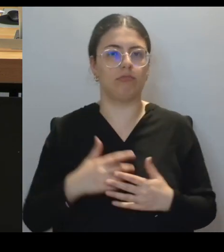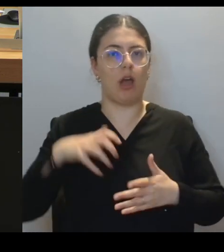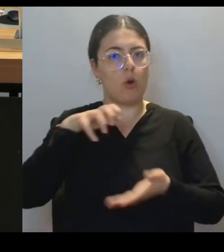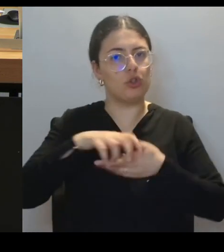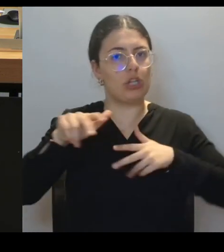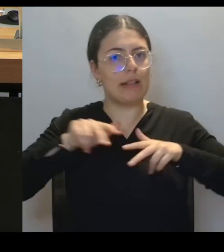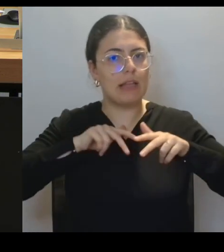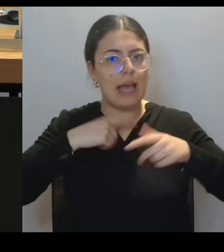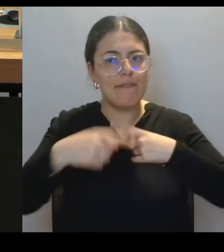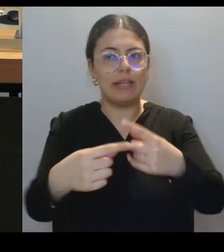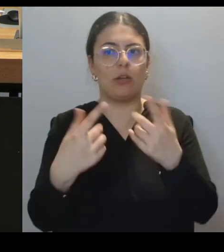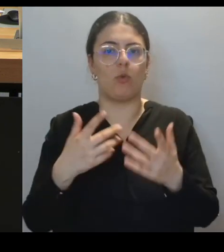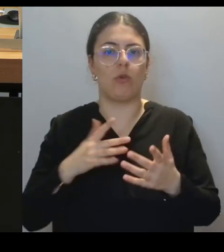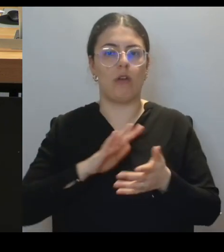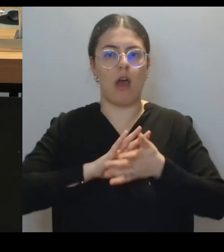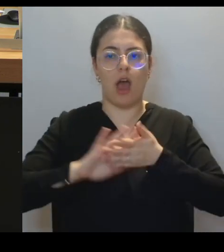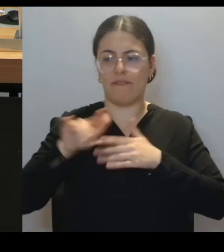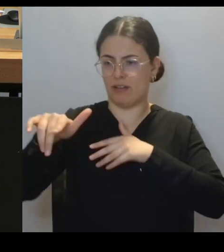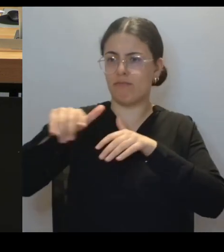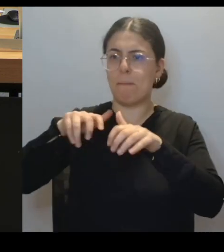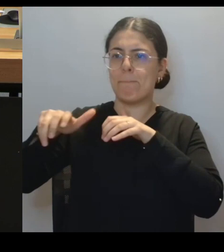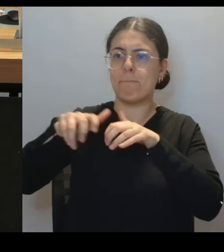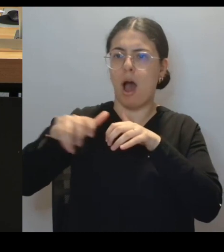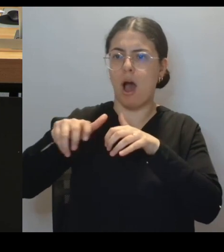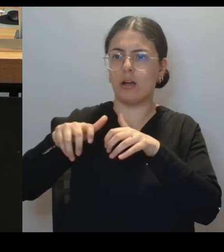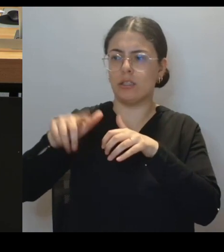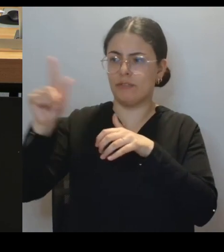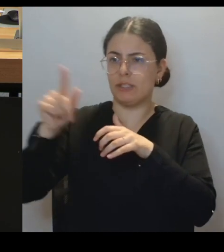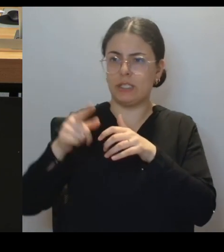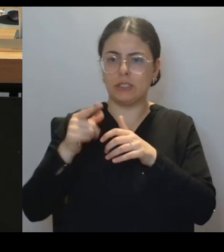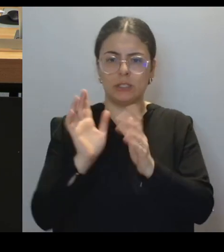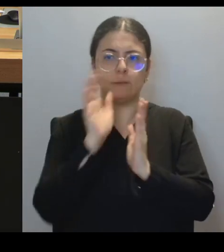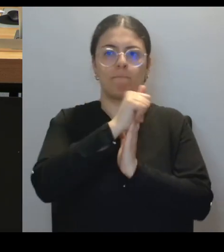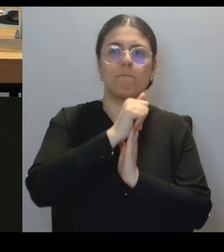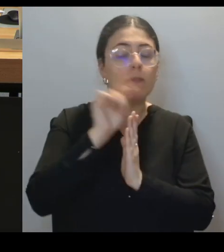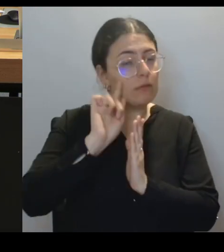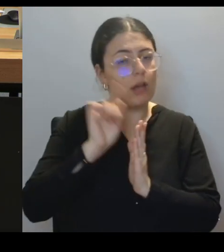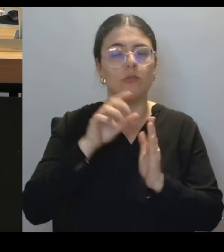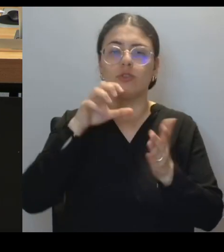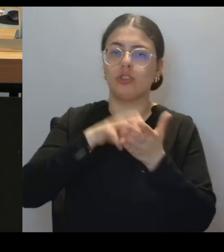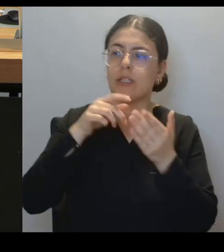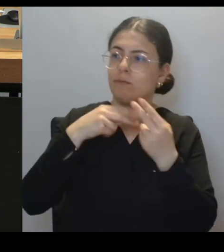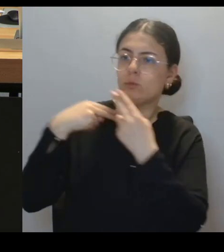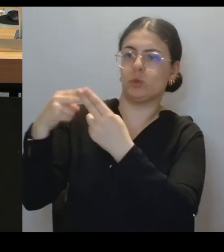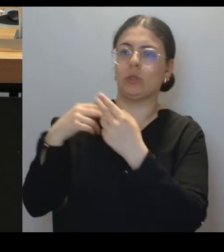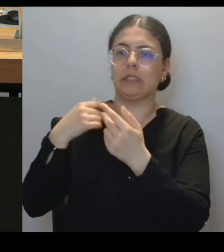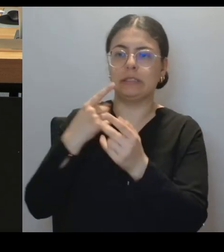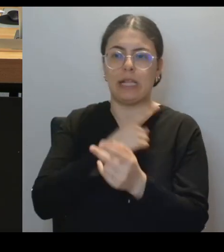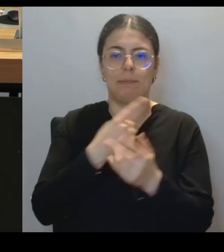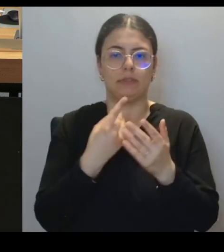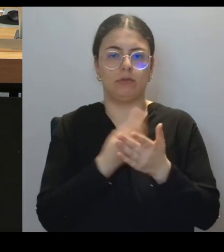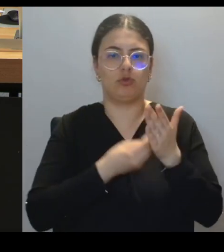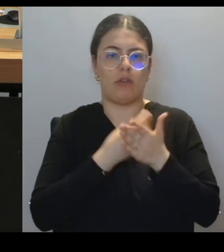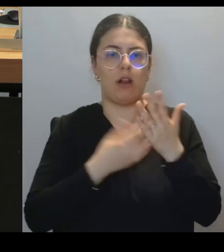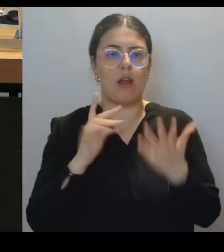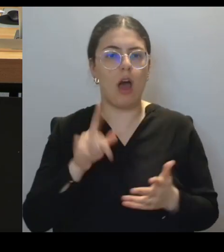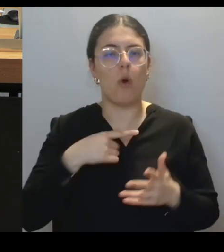wo Stadt auch gestaltet. Und es gibt politische Instrumente. Über das Vorkaufsrecht ist schon gesprochen worden, es ist nur noch sehr, sehr eingeschränkt nutzbar.